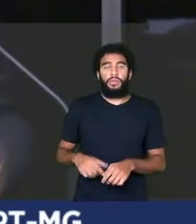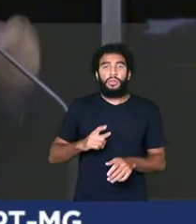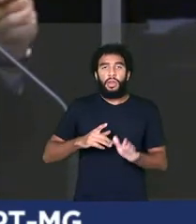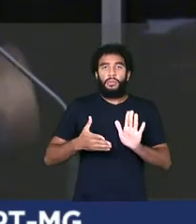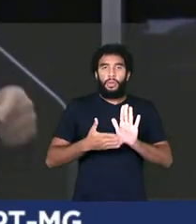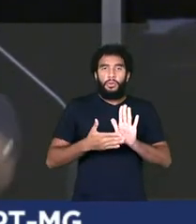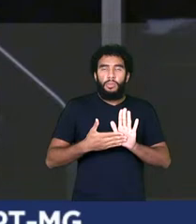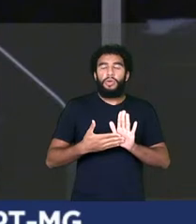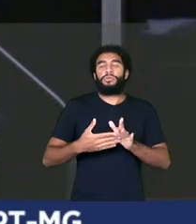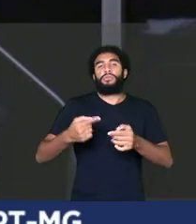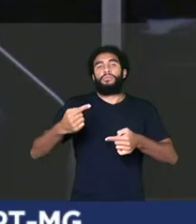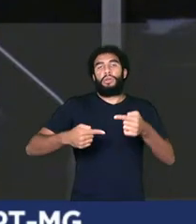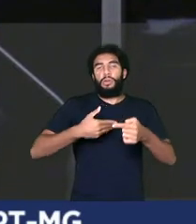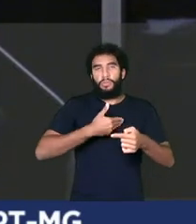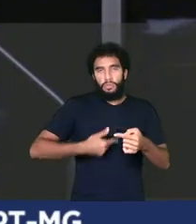ESTADO BRASILEIRO IMPLEMENTAR POLÍTICAS PÚBLICAS E PARA